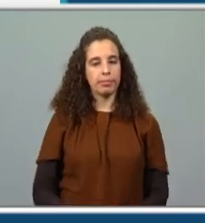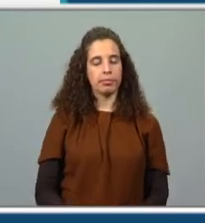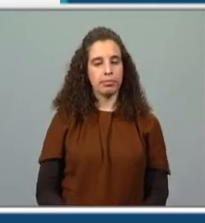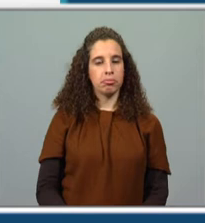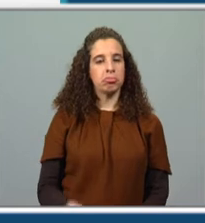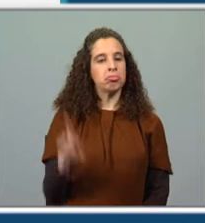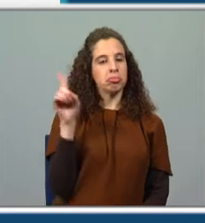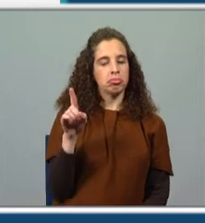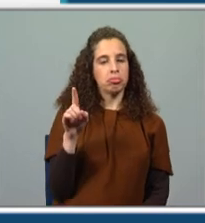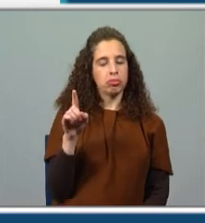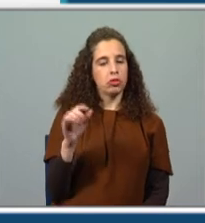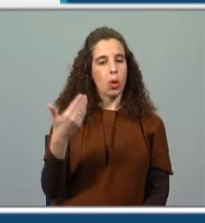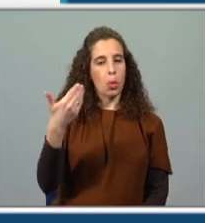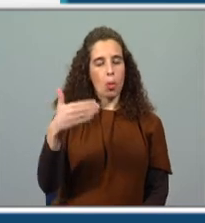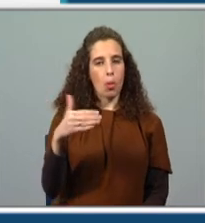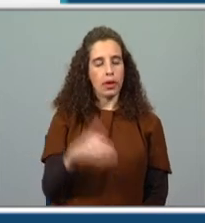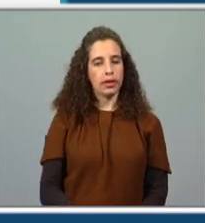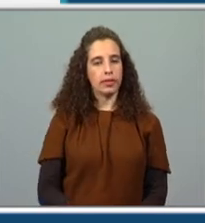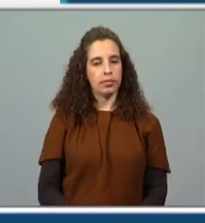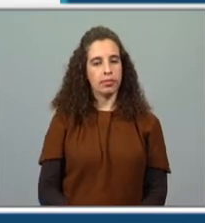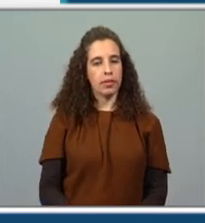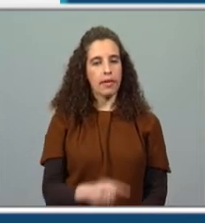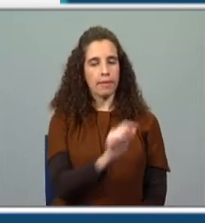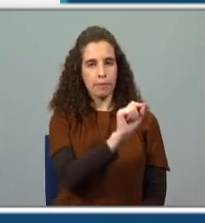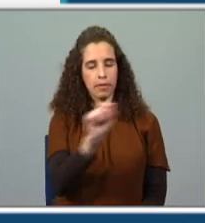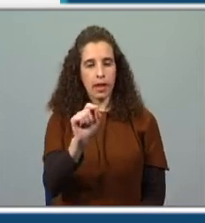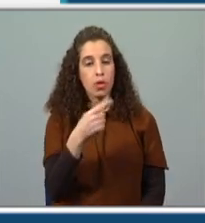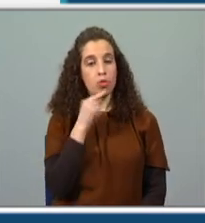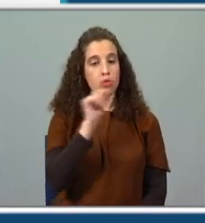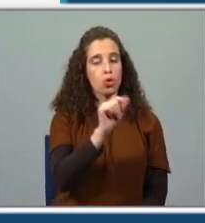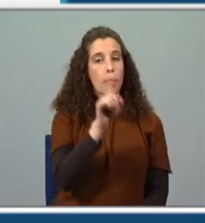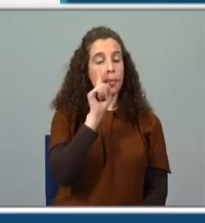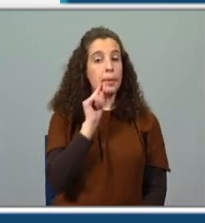hora é que logo no primeiro verso tínhamos no nome da menina e se reparar 時間在第一節中是正確的我們以女孩的名義和修